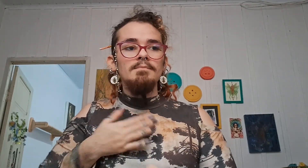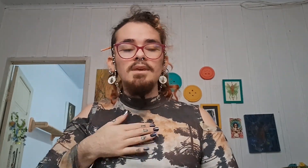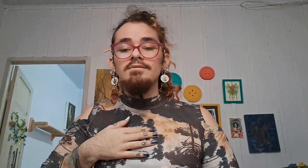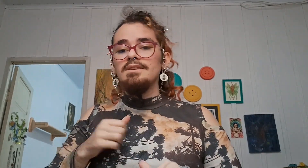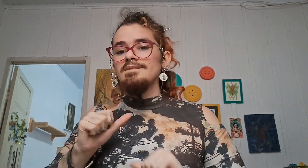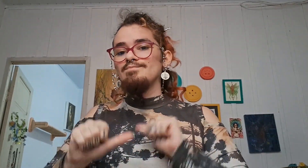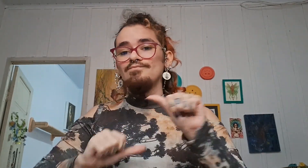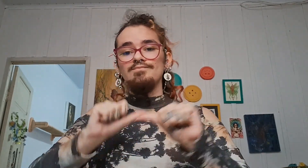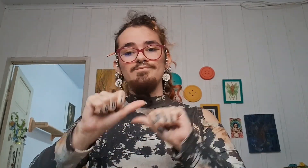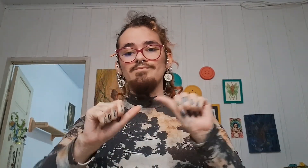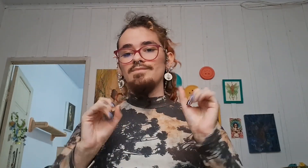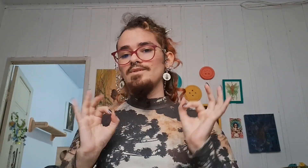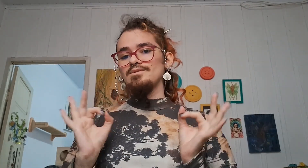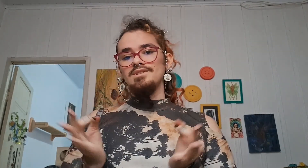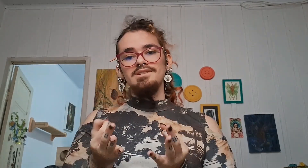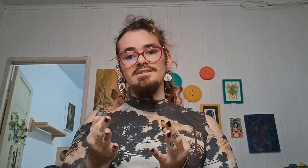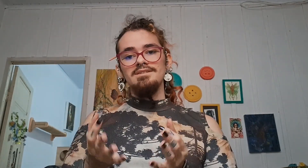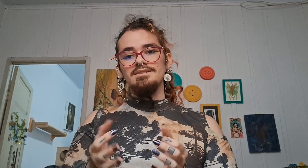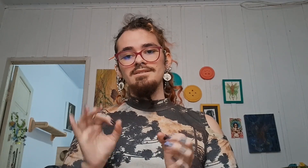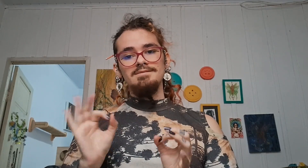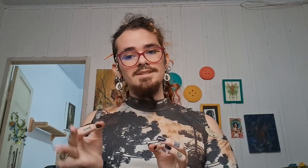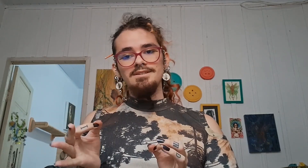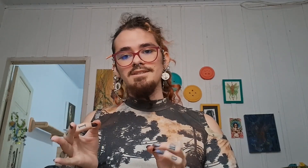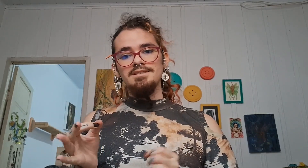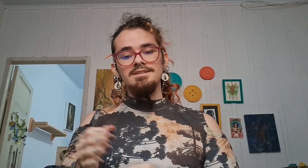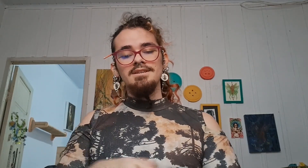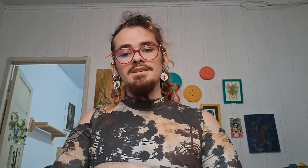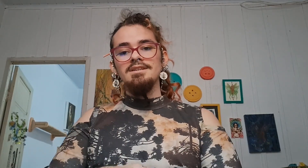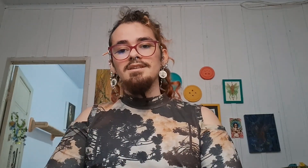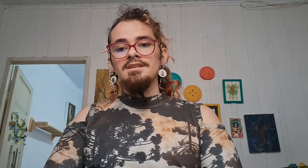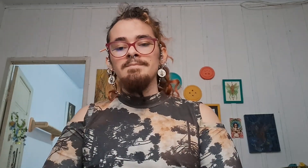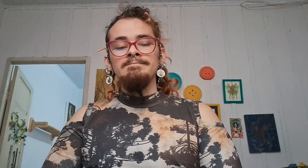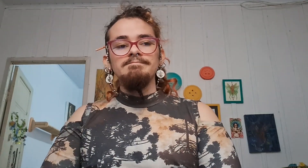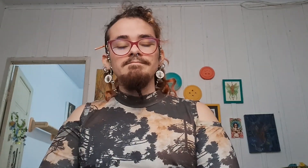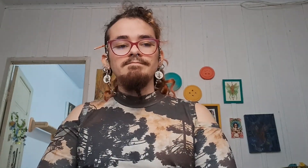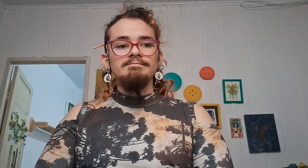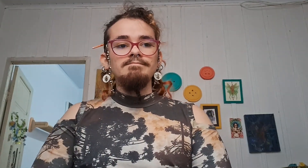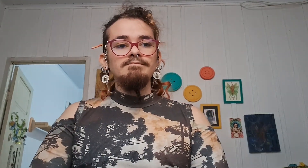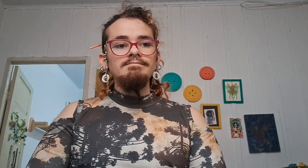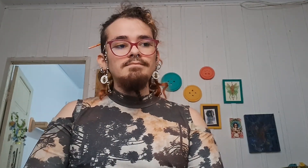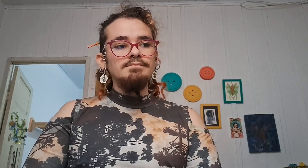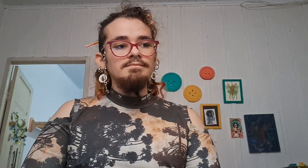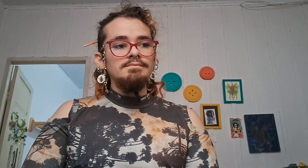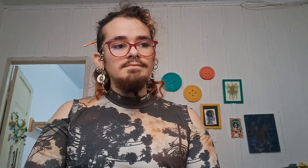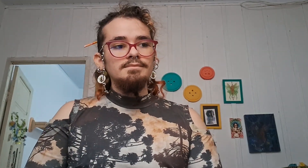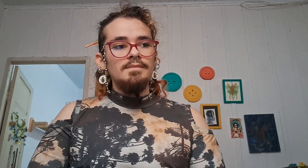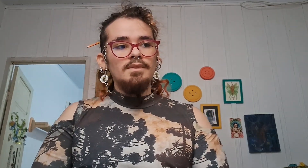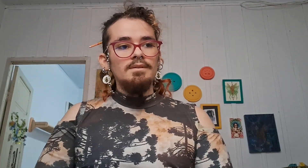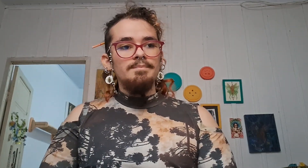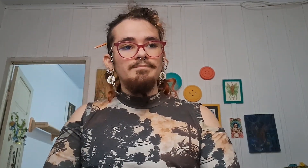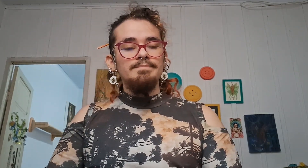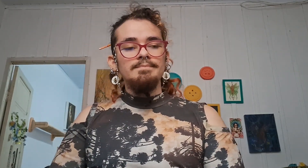minha vida mudaria eu tenho certeza